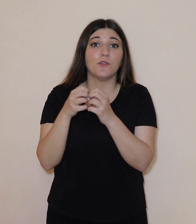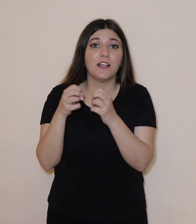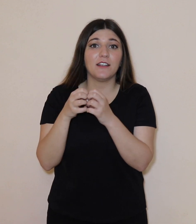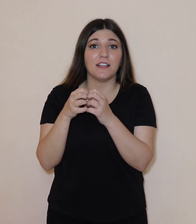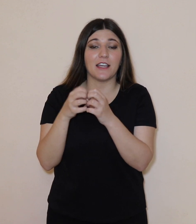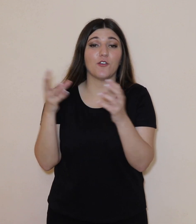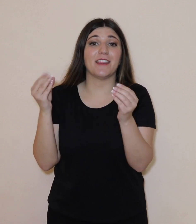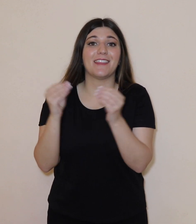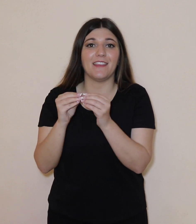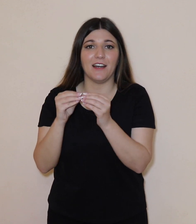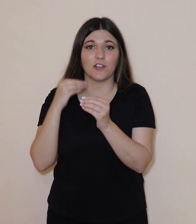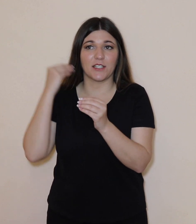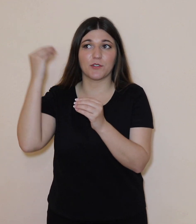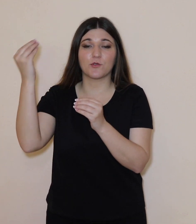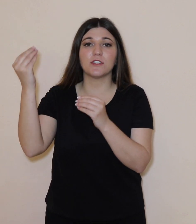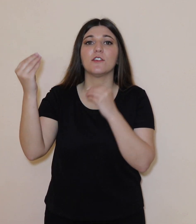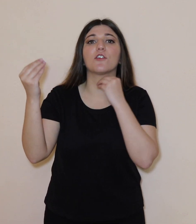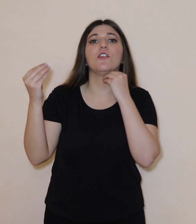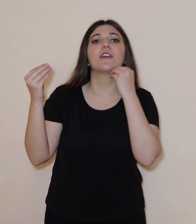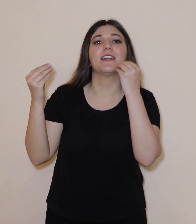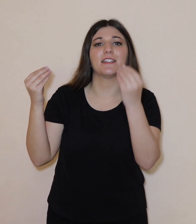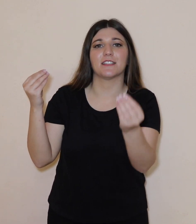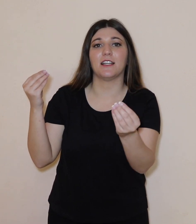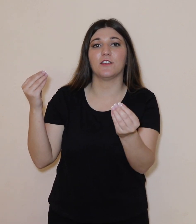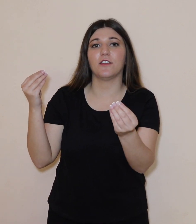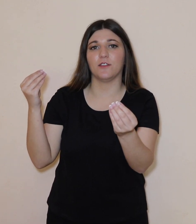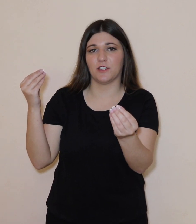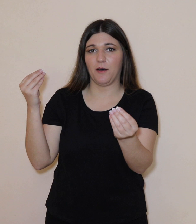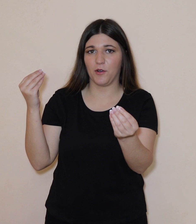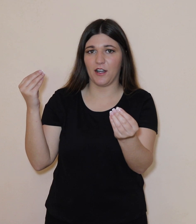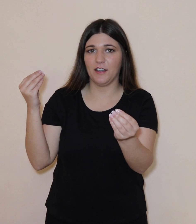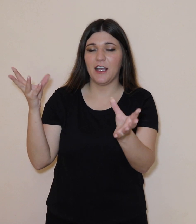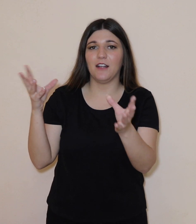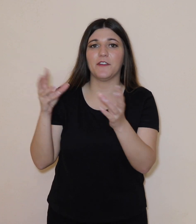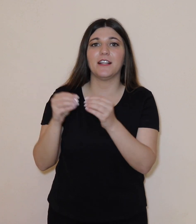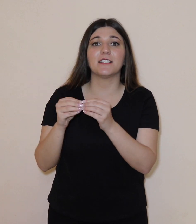unan y que coincida lo que estamos escuchando con lo que está saliendo de nuestra boca. Al final de